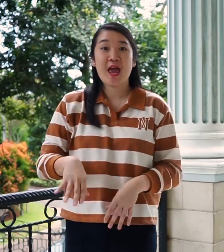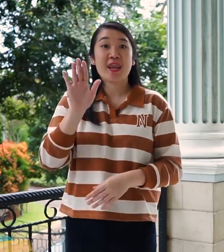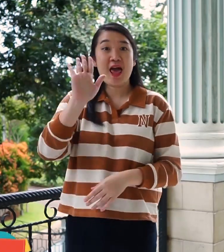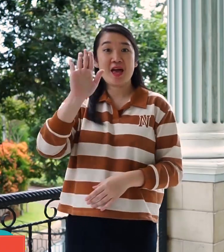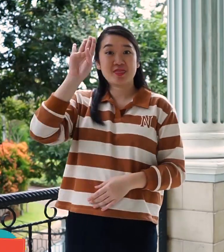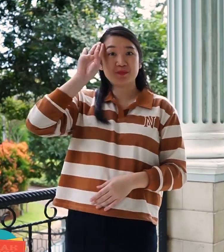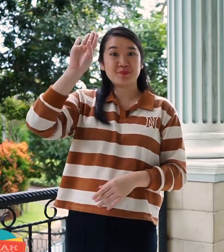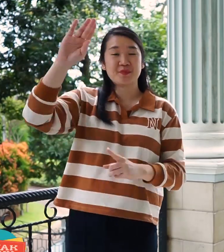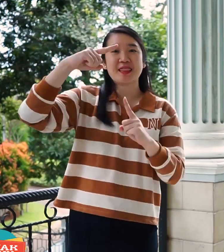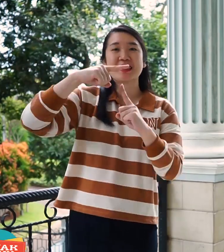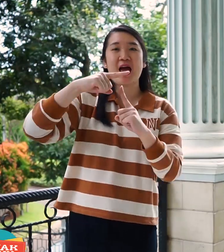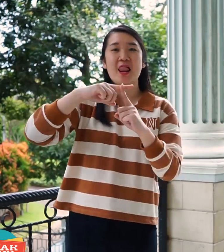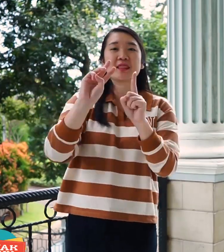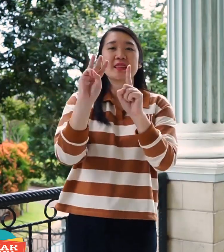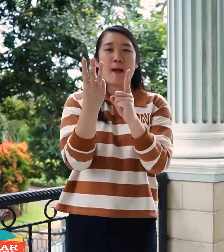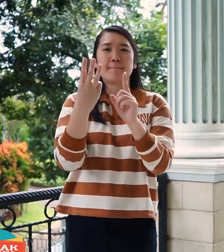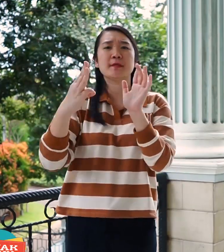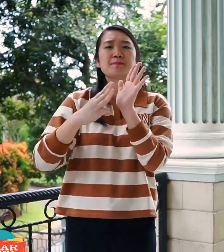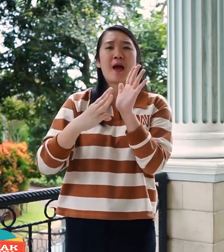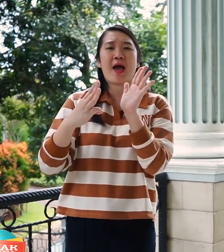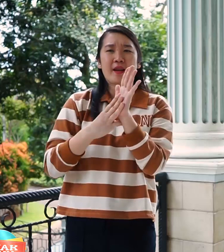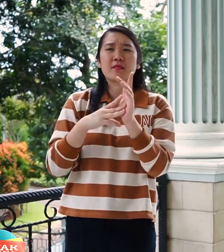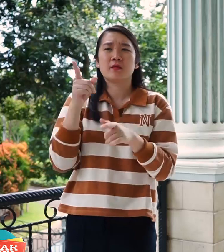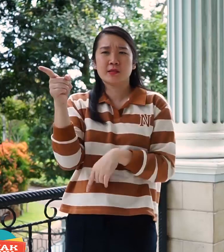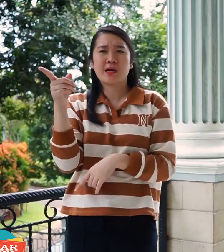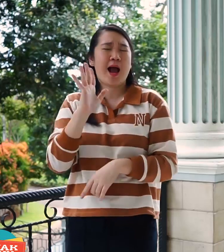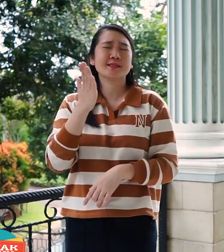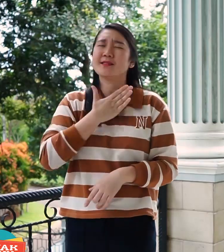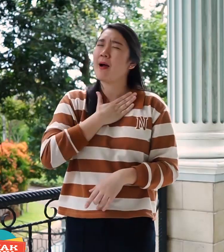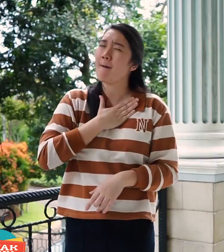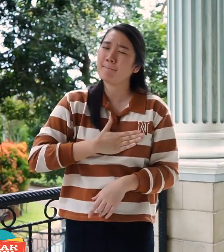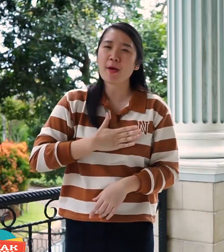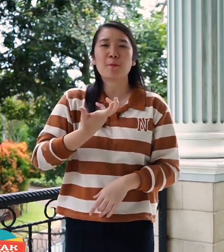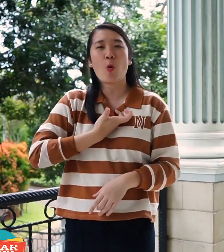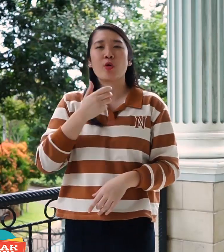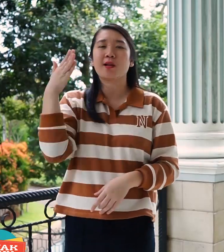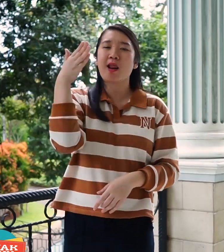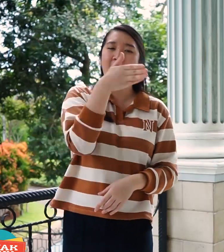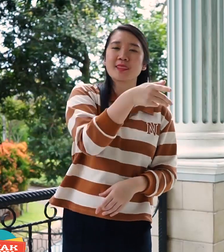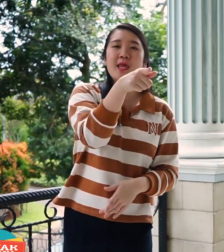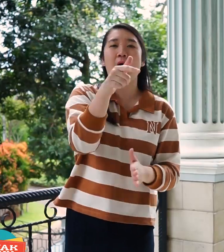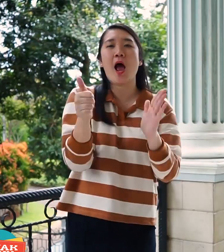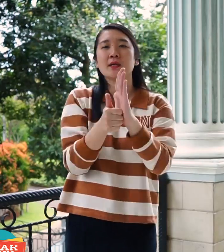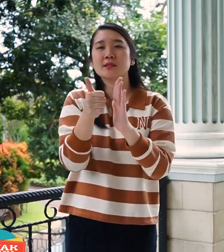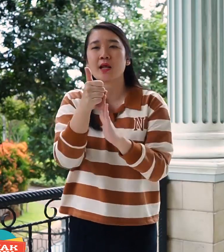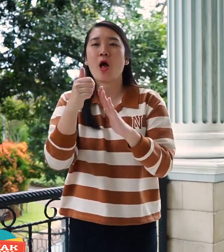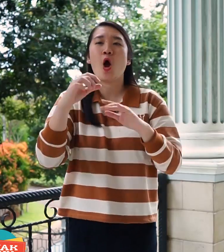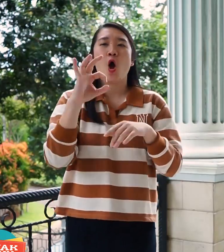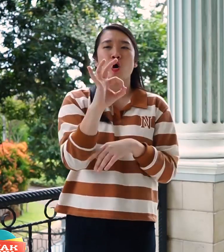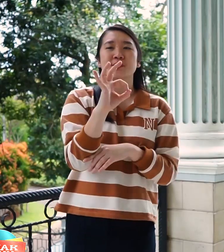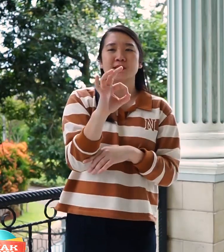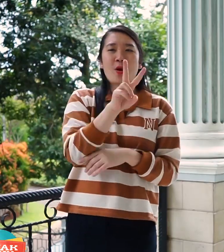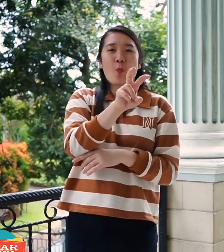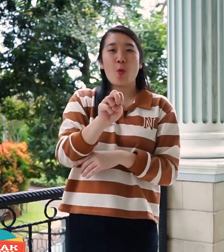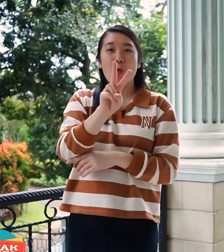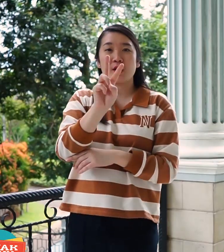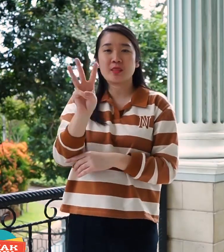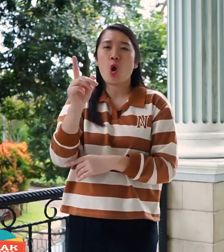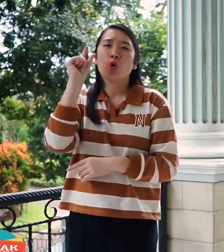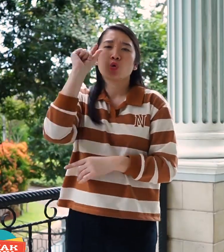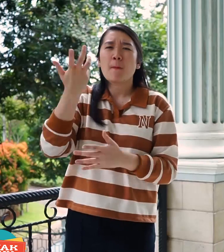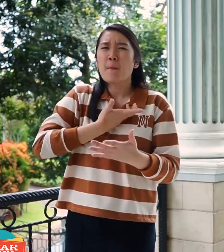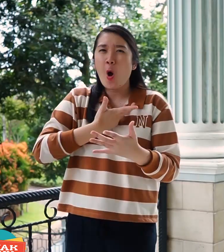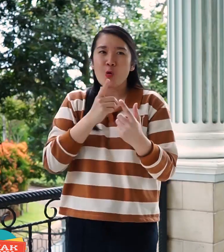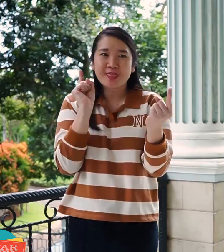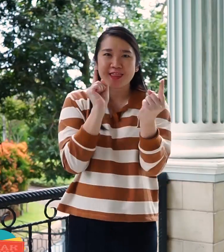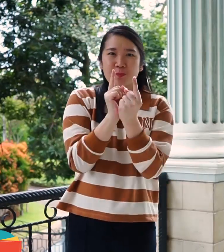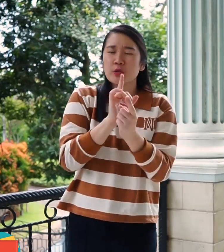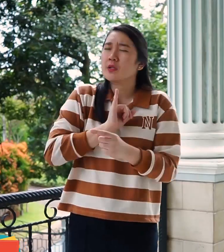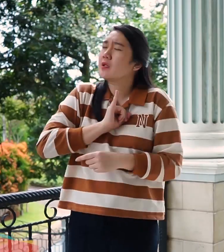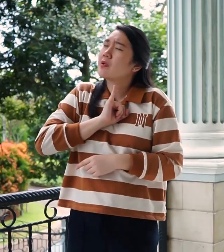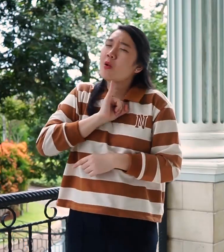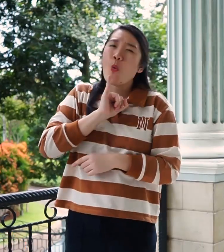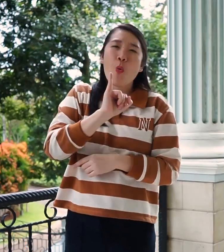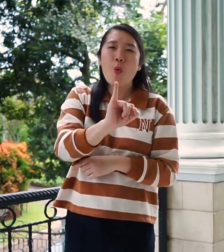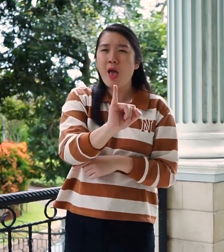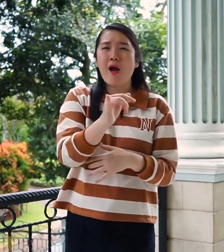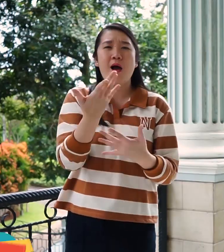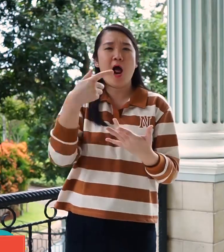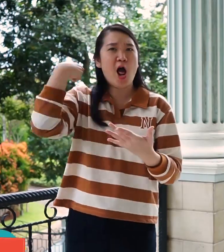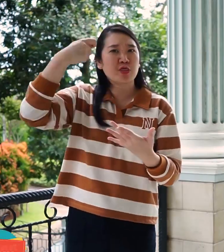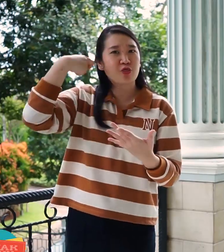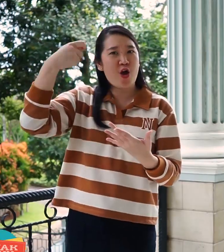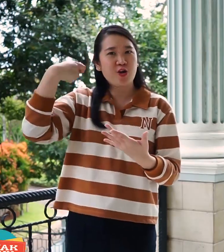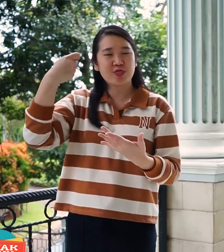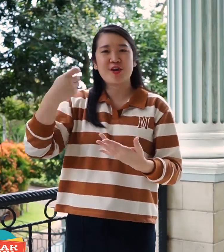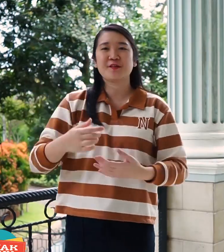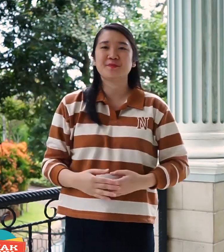Nanti, pada tanggal 13 Maret, James tidak sabar mau datang ke Oscar 2023 untuk bertemu aktor-aktor idolanya.